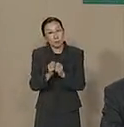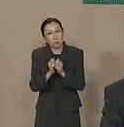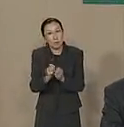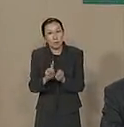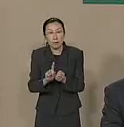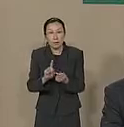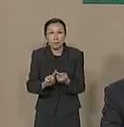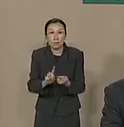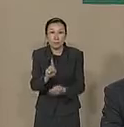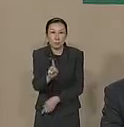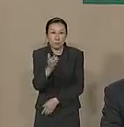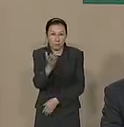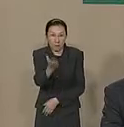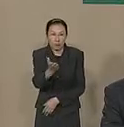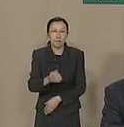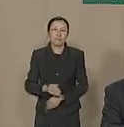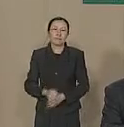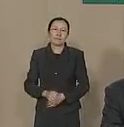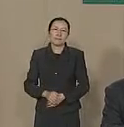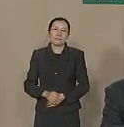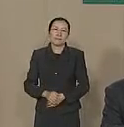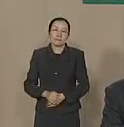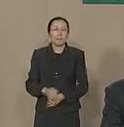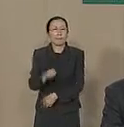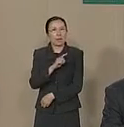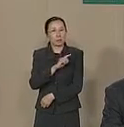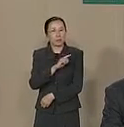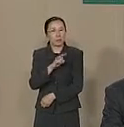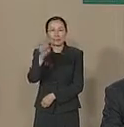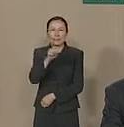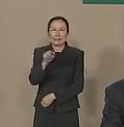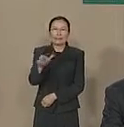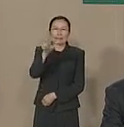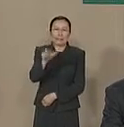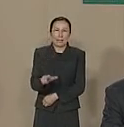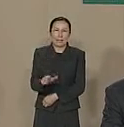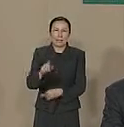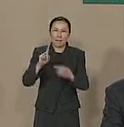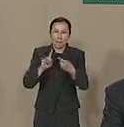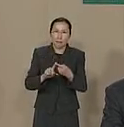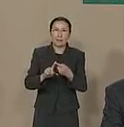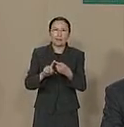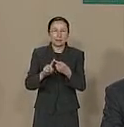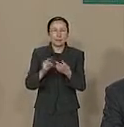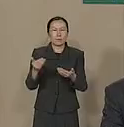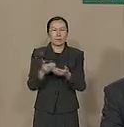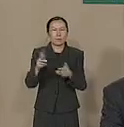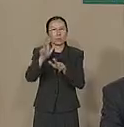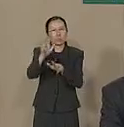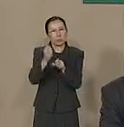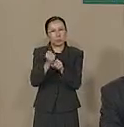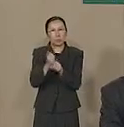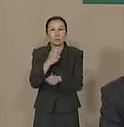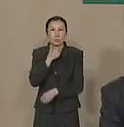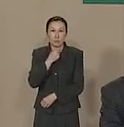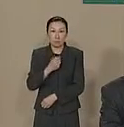具体的にはどういうことですか (志位) まず人間らしい 労働のルールを つくりたい 今 ヨーロッパでも